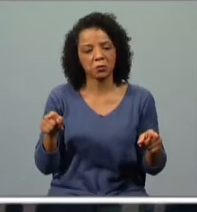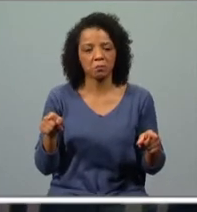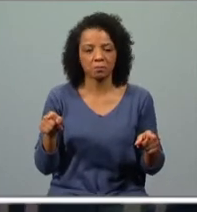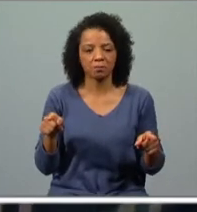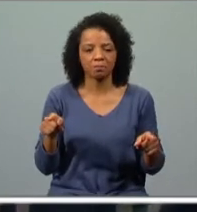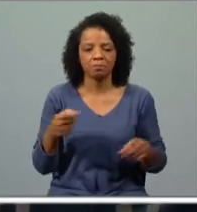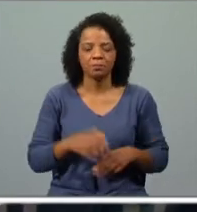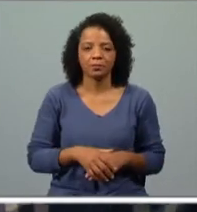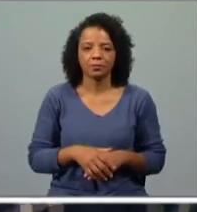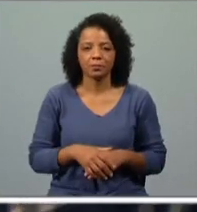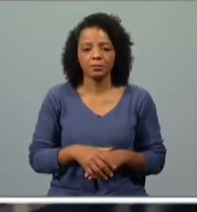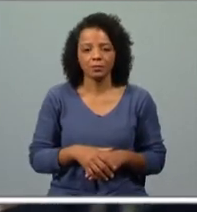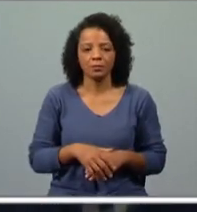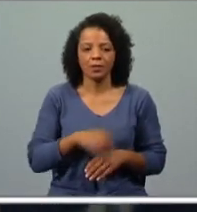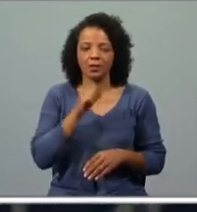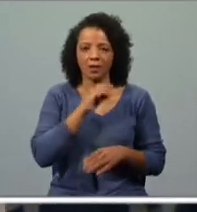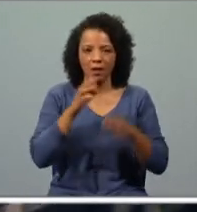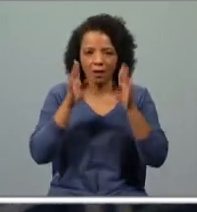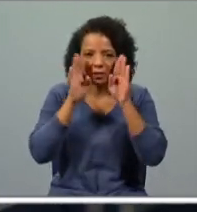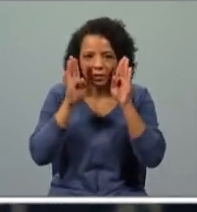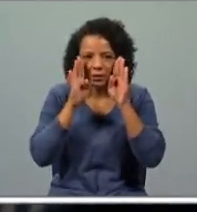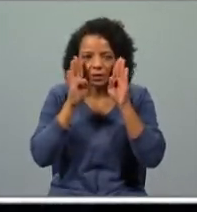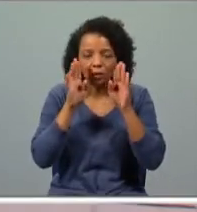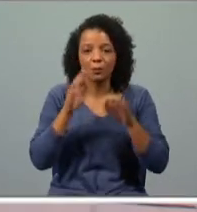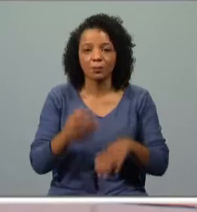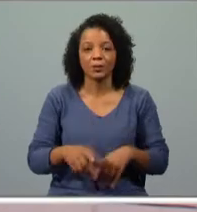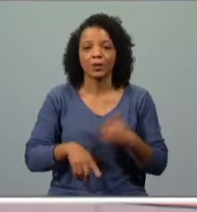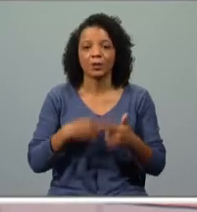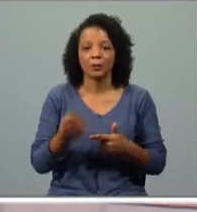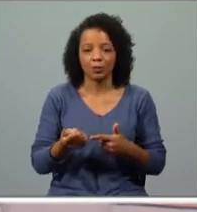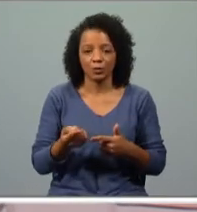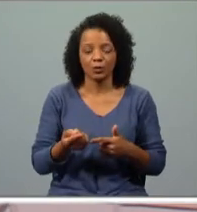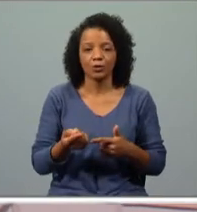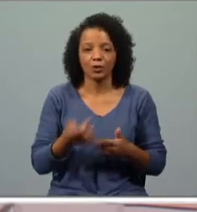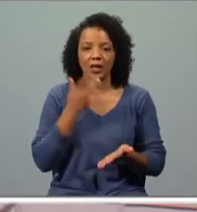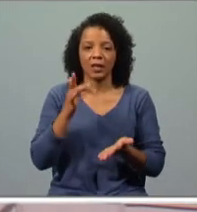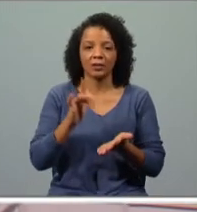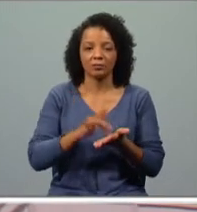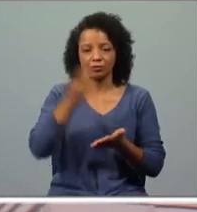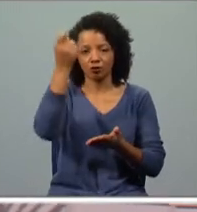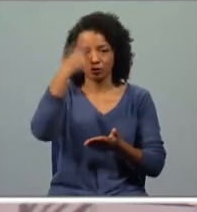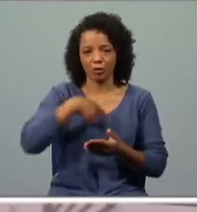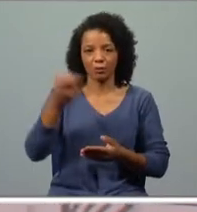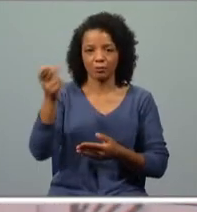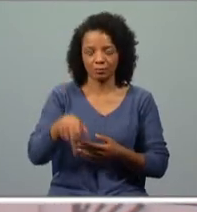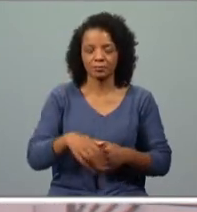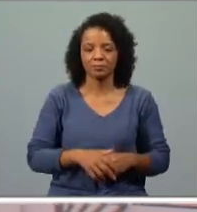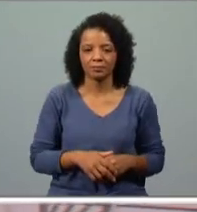para aprender a sua atenção e daí nasceu este esta história aqui tu visses vamos 學習你的注意力並從那裡誕生這個故事在這裡你會看到讓我們走吧